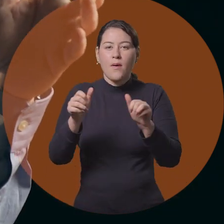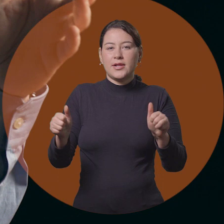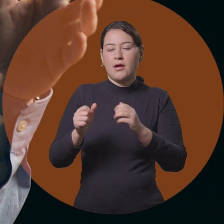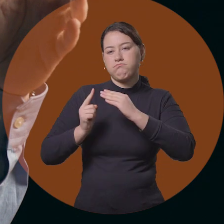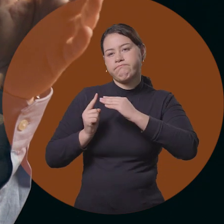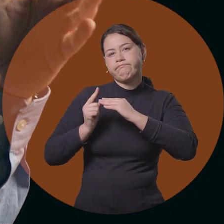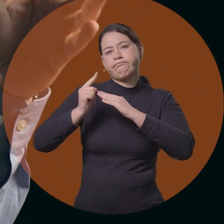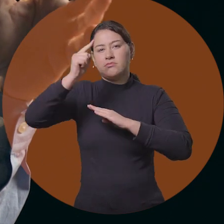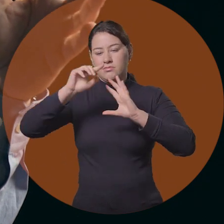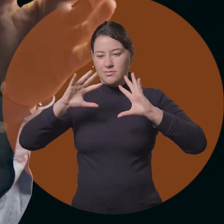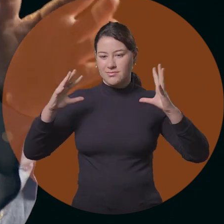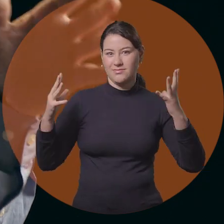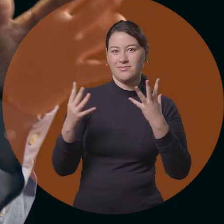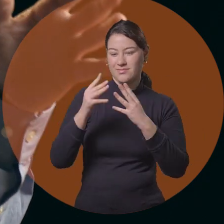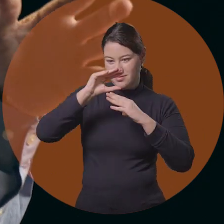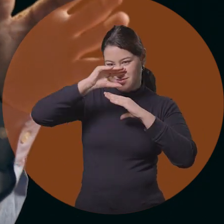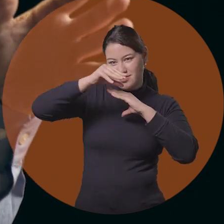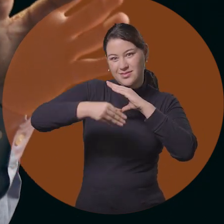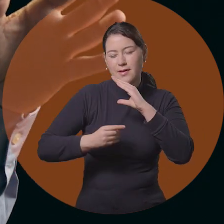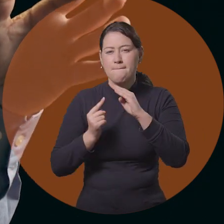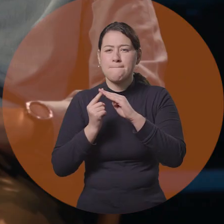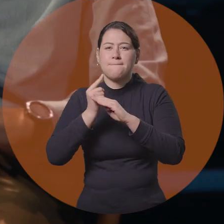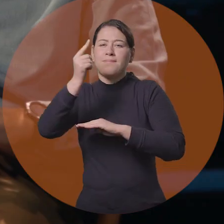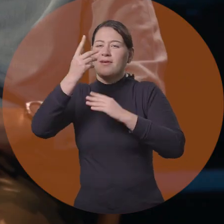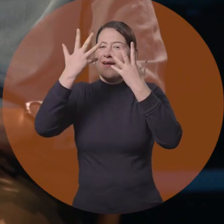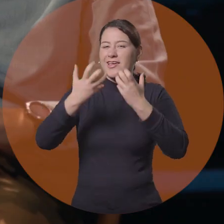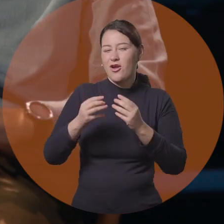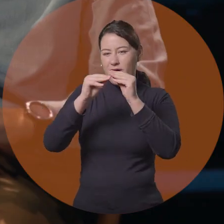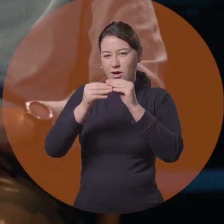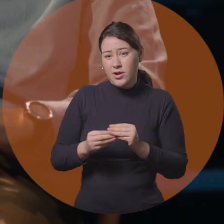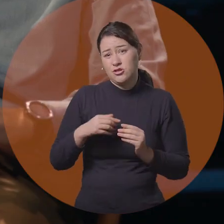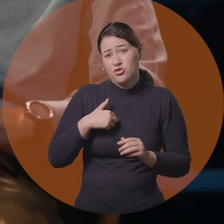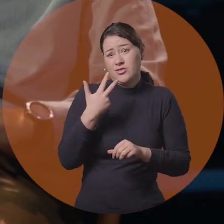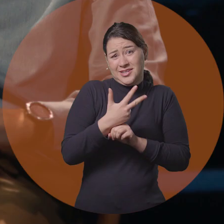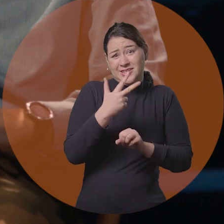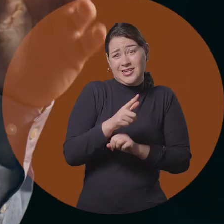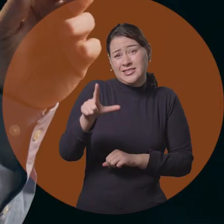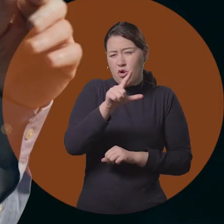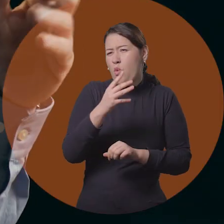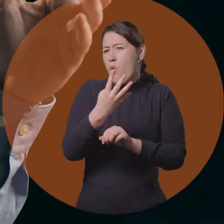que saliera de la atmósfera terrestre, digamos. Estaba en tercer año de liceo… en cuarto año de liceo…